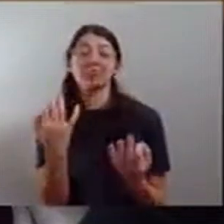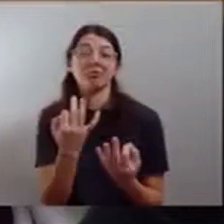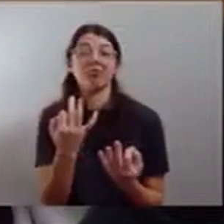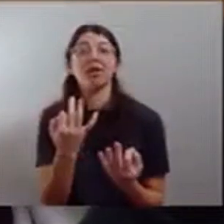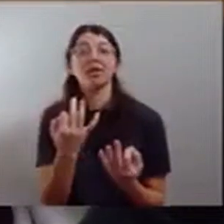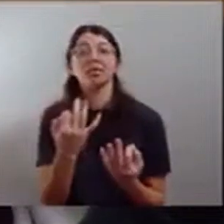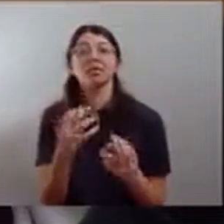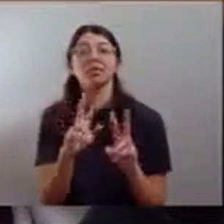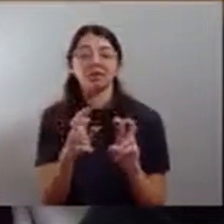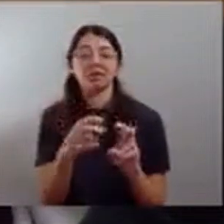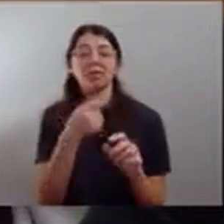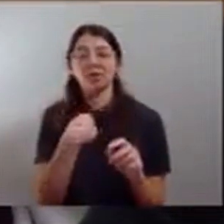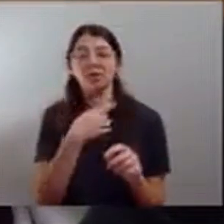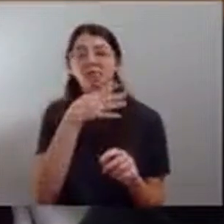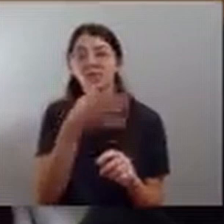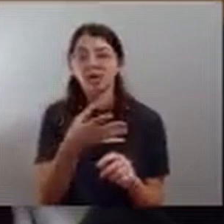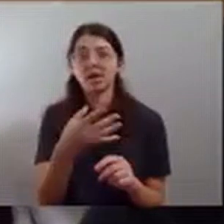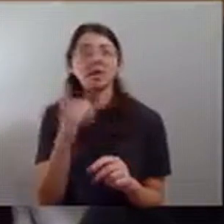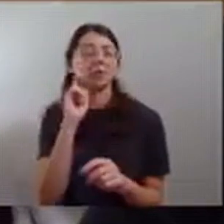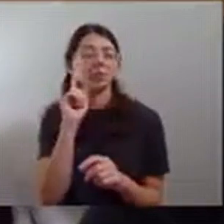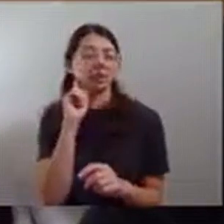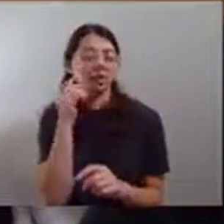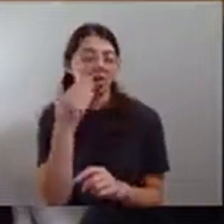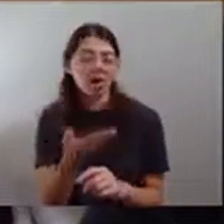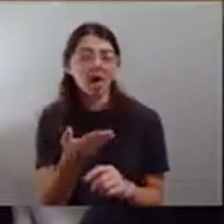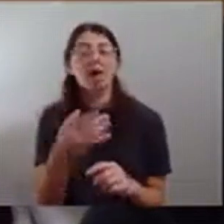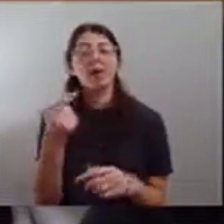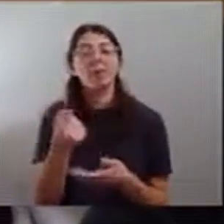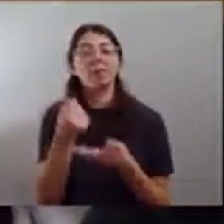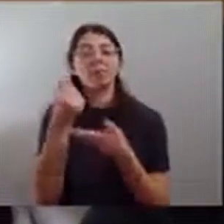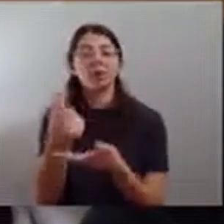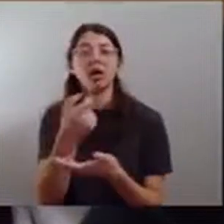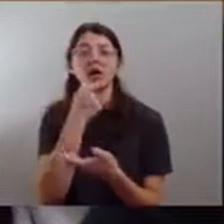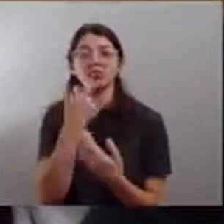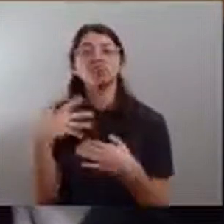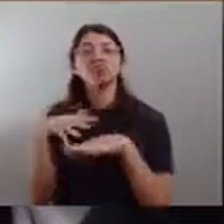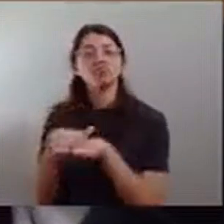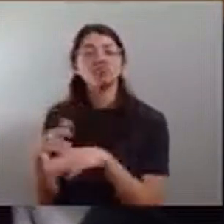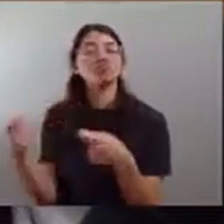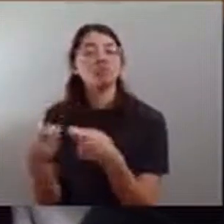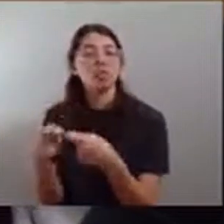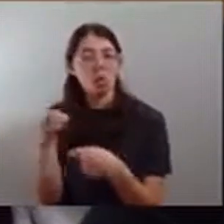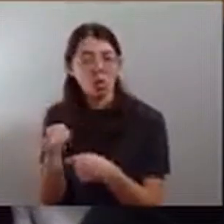bolsas são atribuídas no âmbito da geminação,